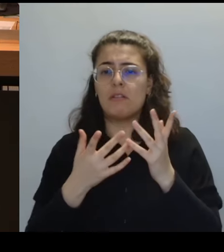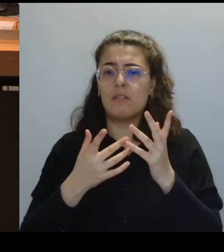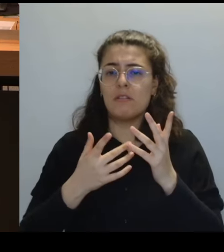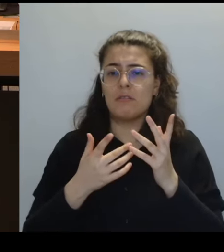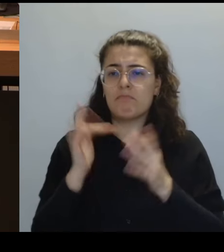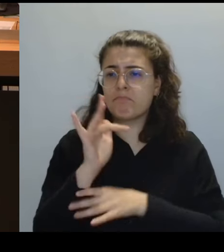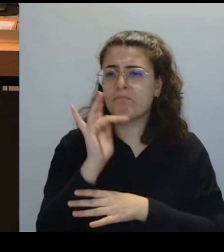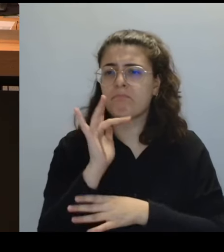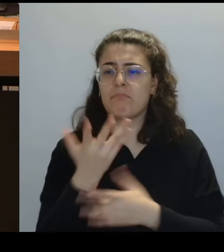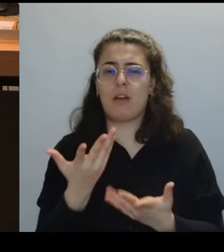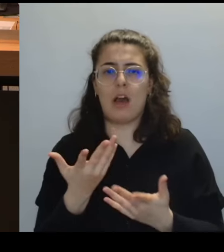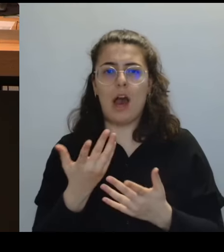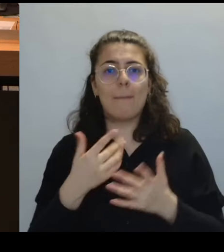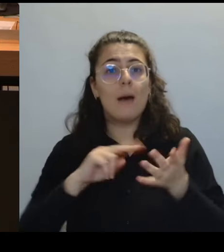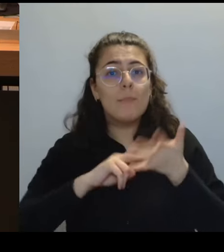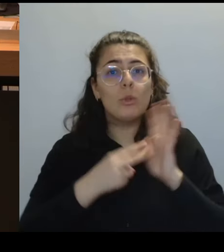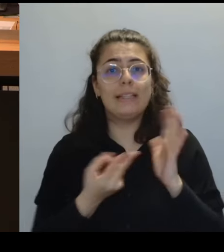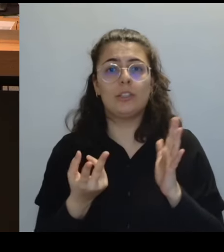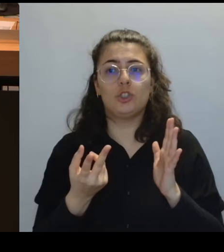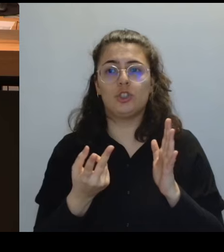zu verändern. (Beifall) Meine Damen und Herren.